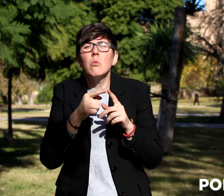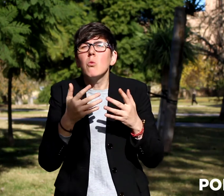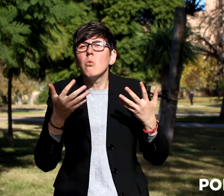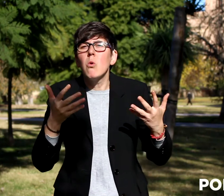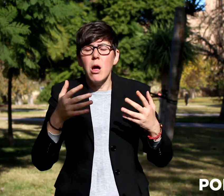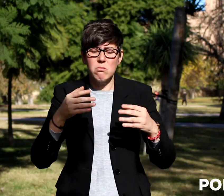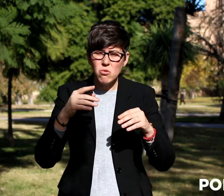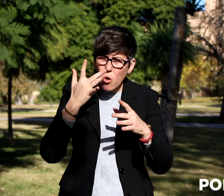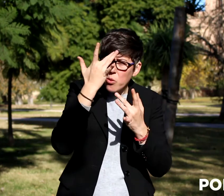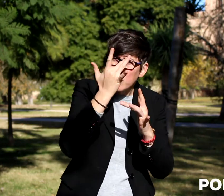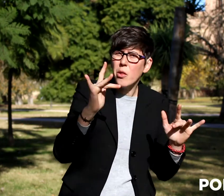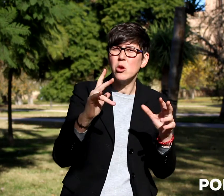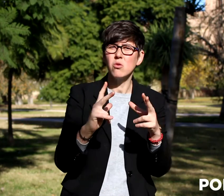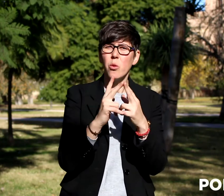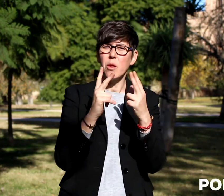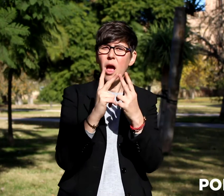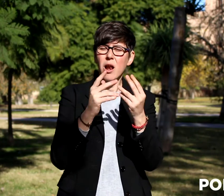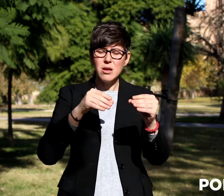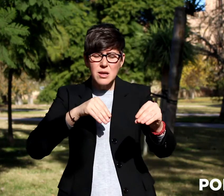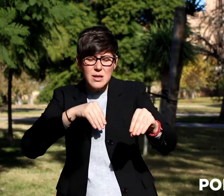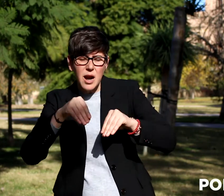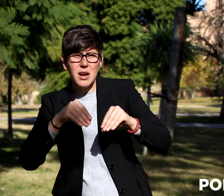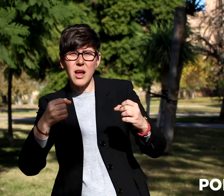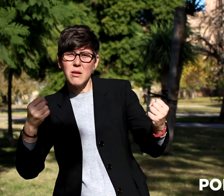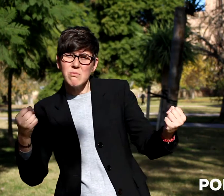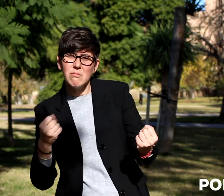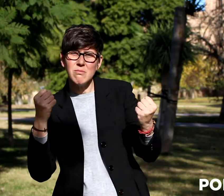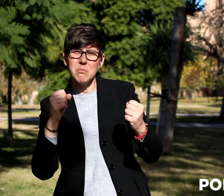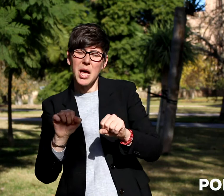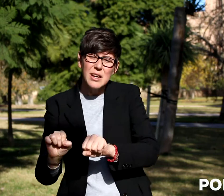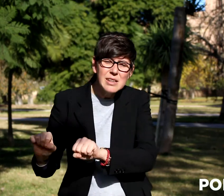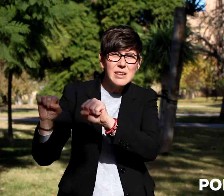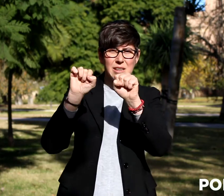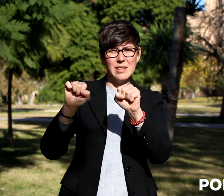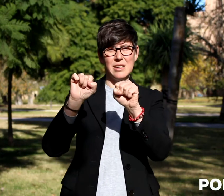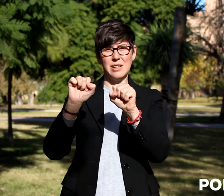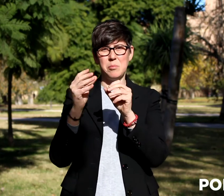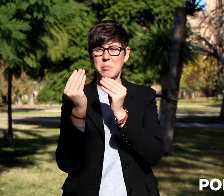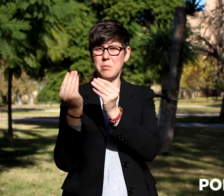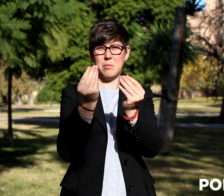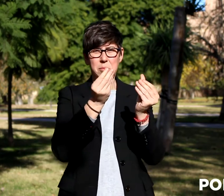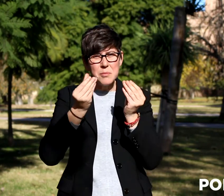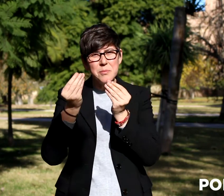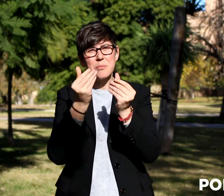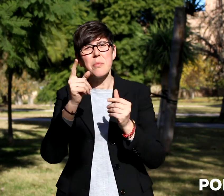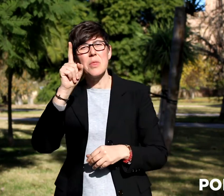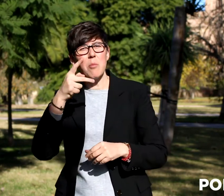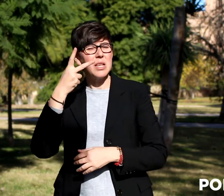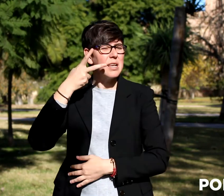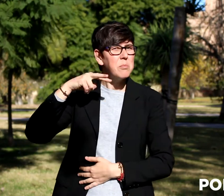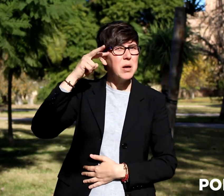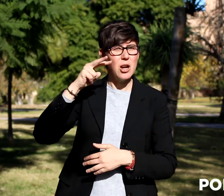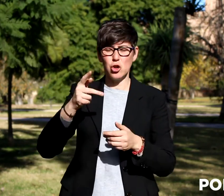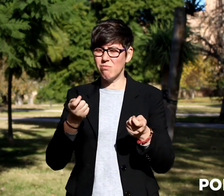objetivo es realizar esa concienciación social y estrategia para prevenir y evitar el cambio climático.